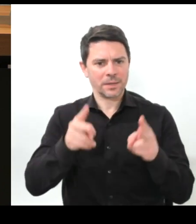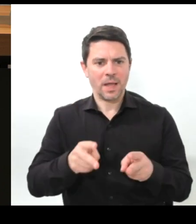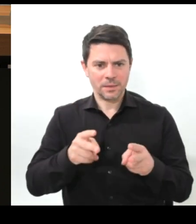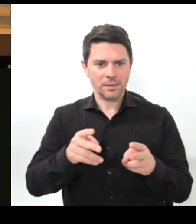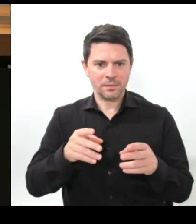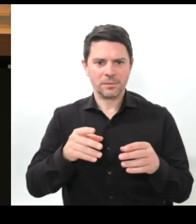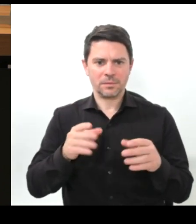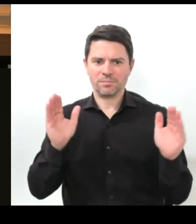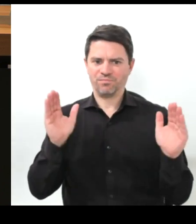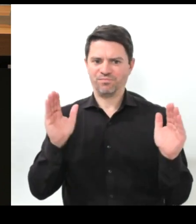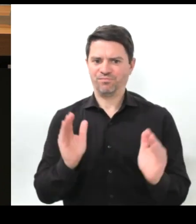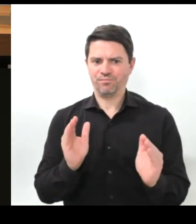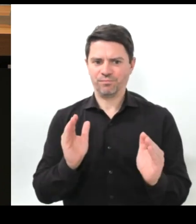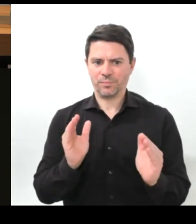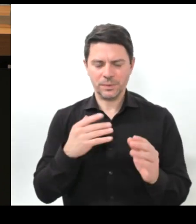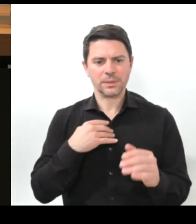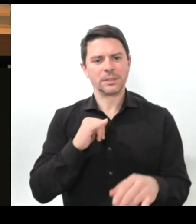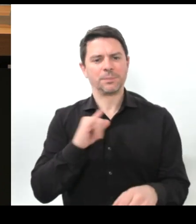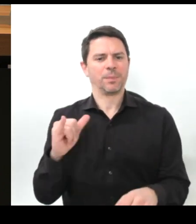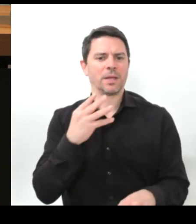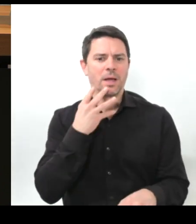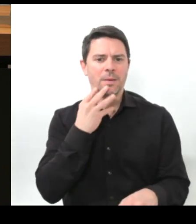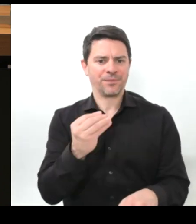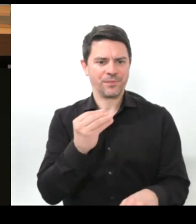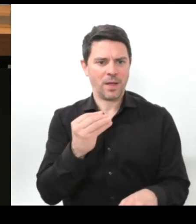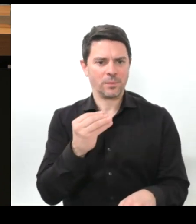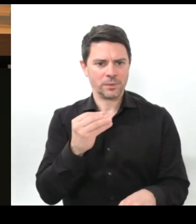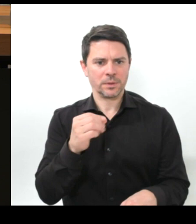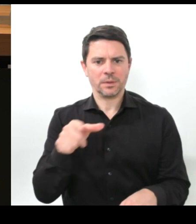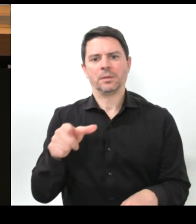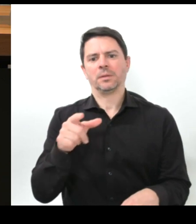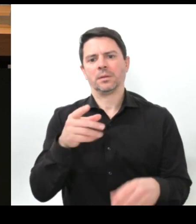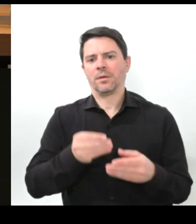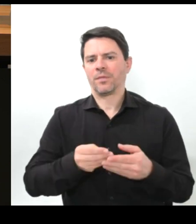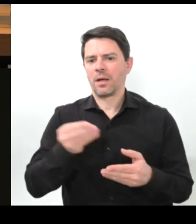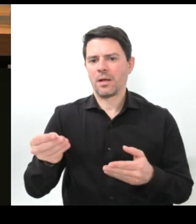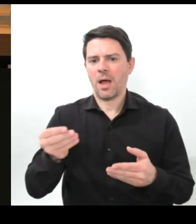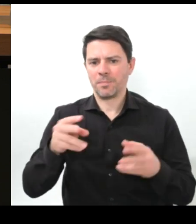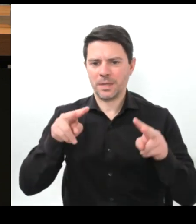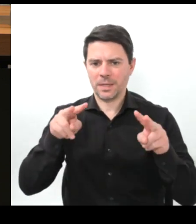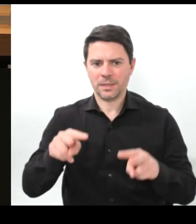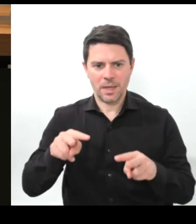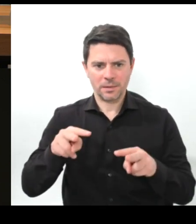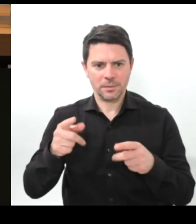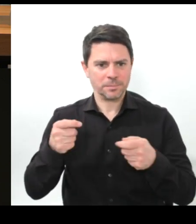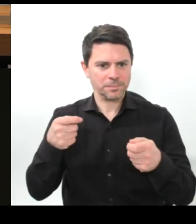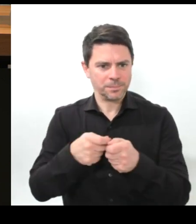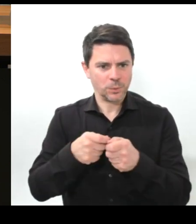wie wir gesehen haben. Voraussetzung dafür war, dass man gesagt hat auf Bundesebene,